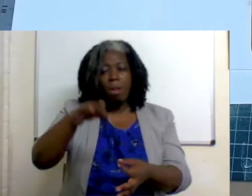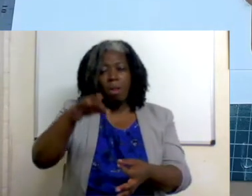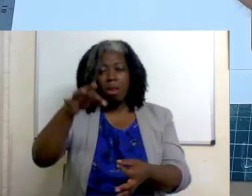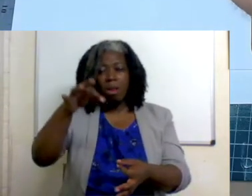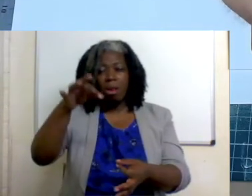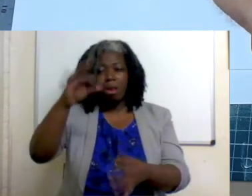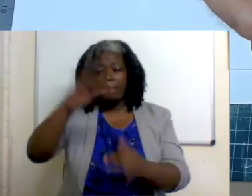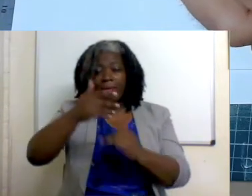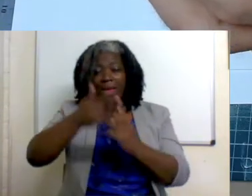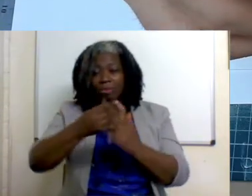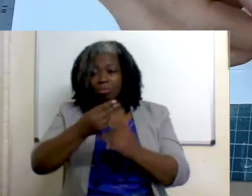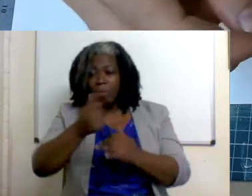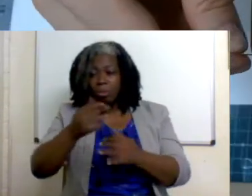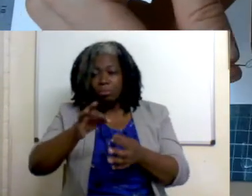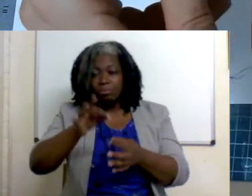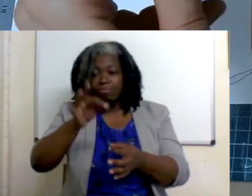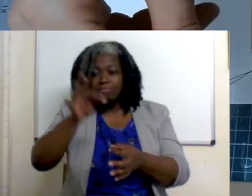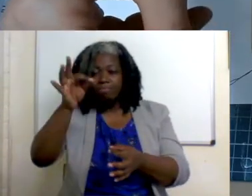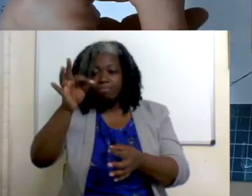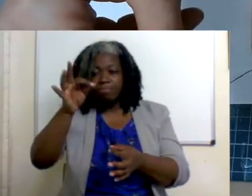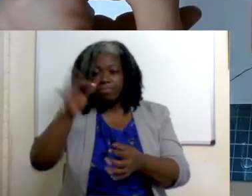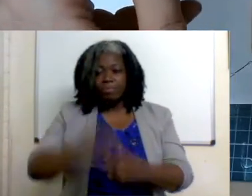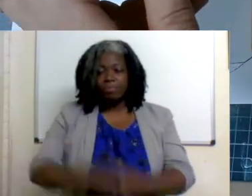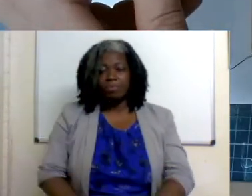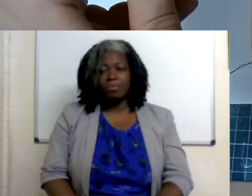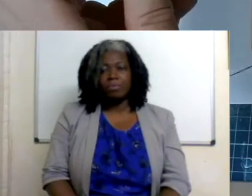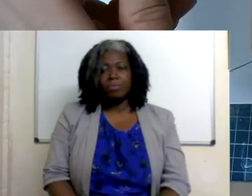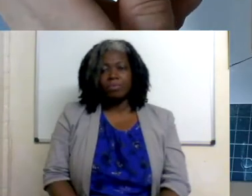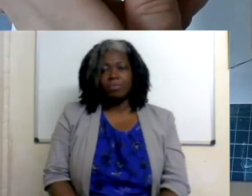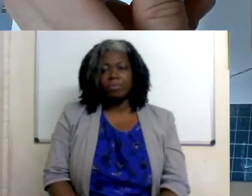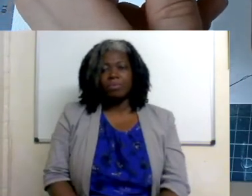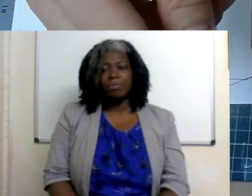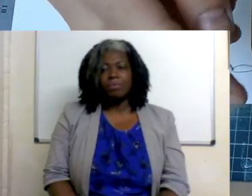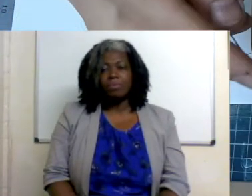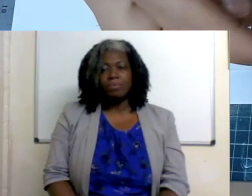Tam to skrz, skoro do konce, not quite. ale ne uplne.